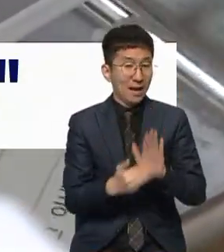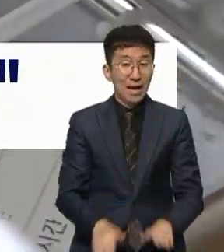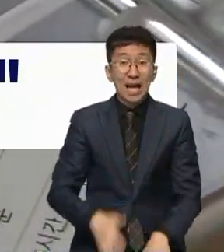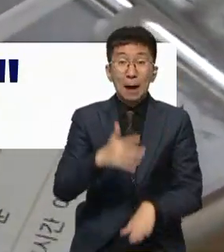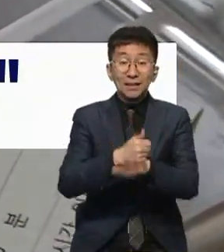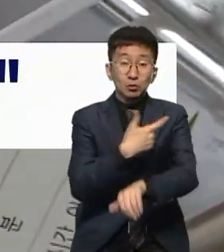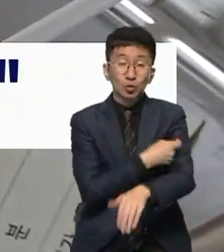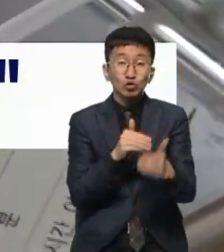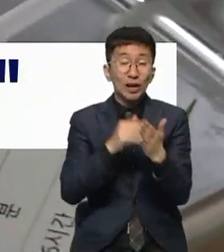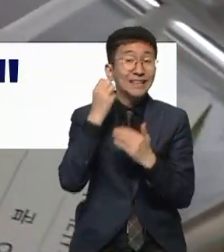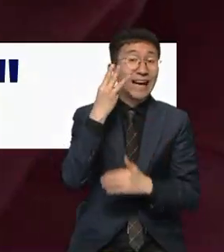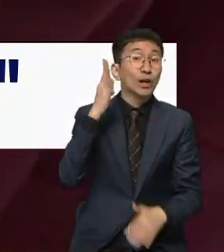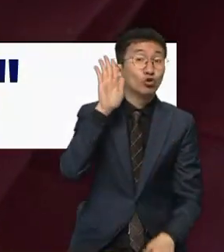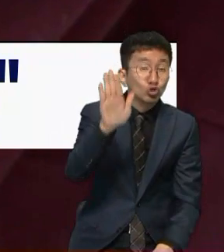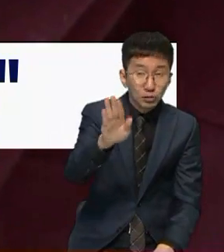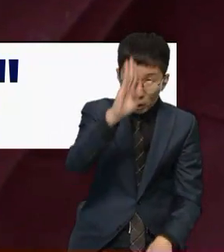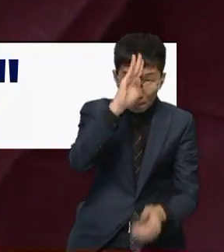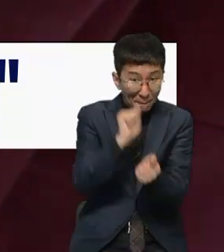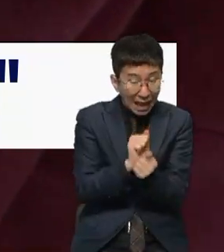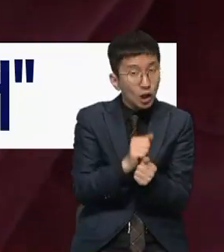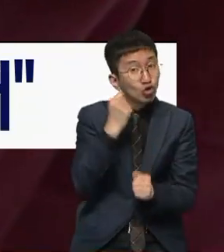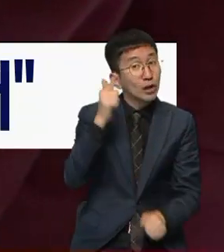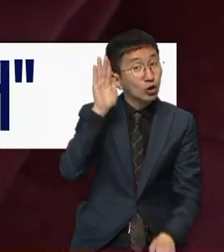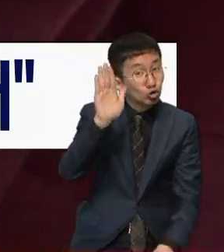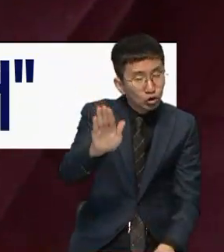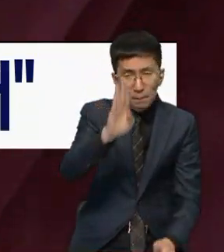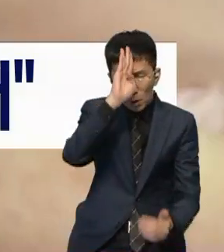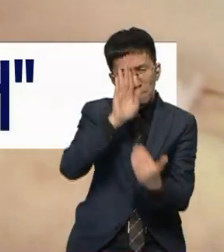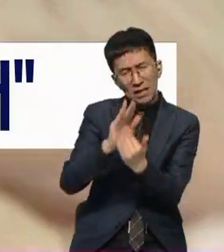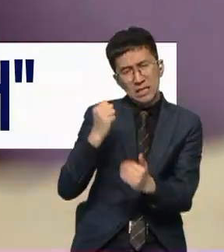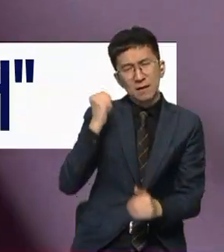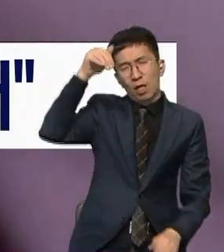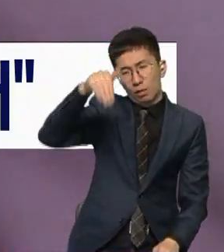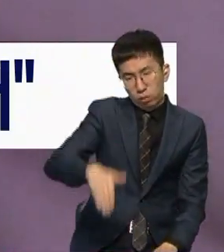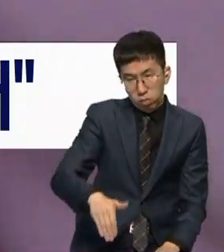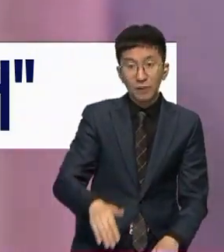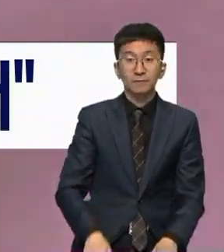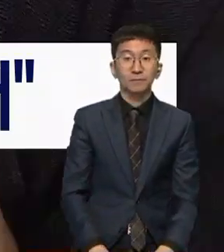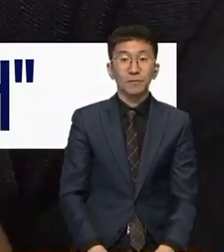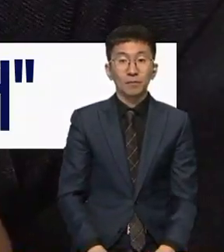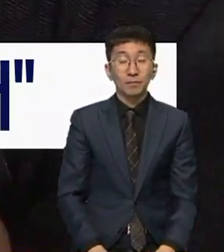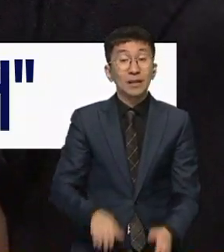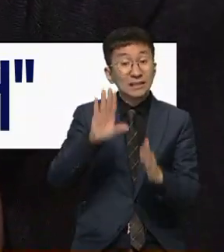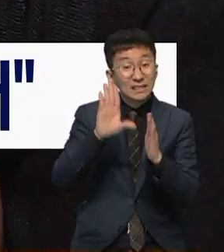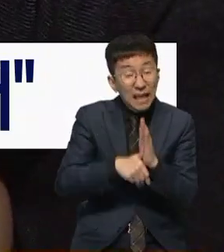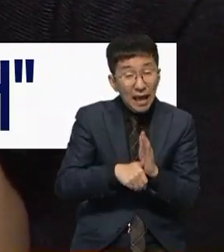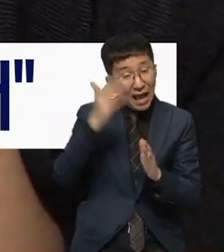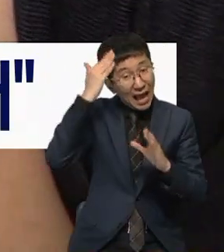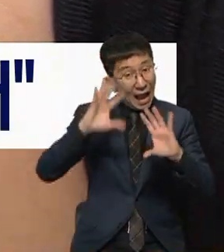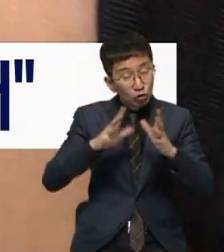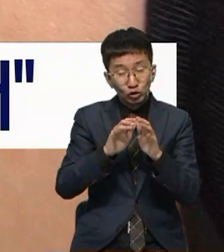마지막 접종 뒤 4개월, 감염된 뒤 6개월 뒤면 면역력이 크게 떨어지는데 이 무렵 우리 국민 4명 가운데 3명이 이에